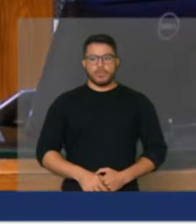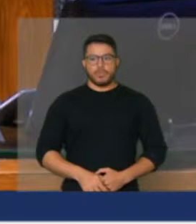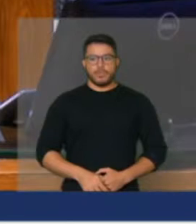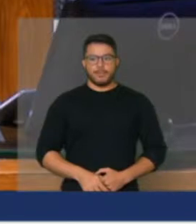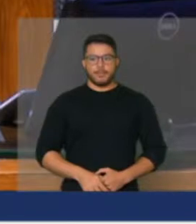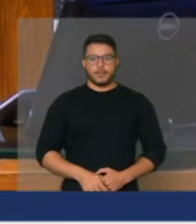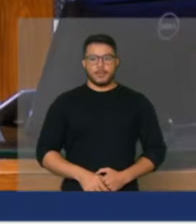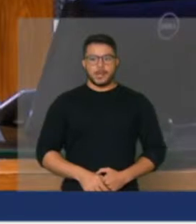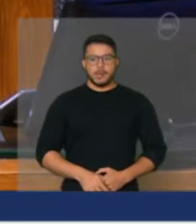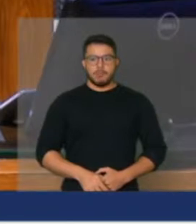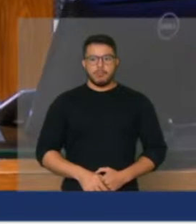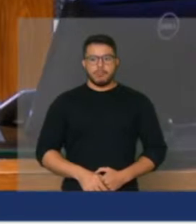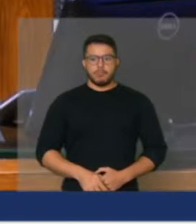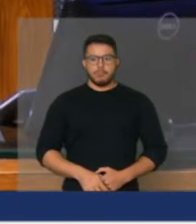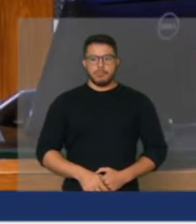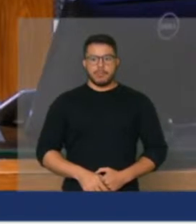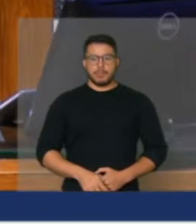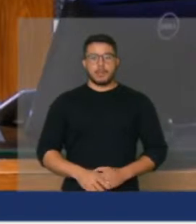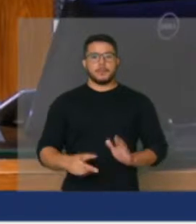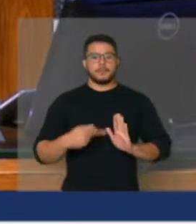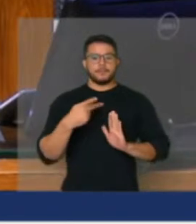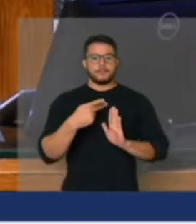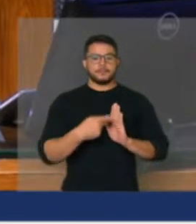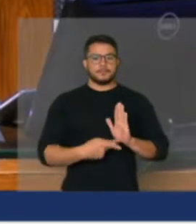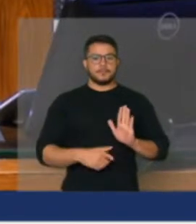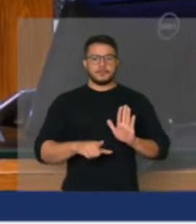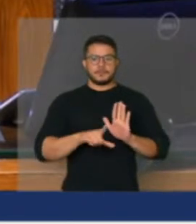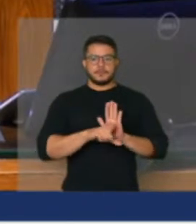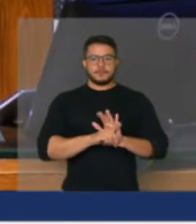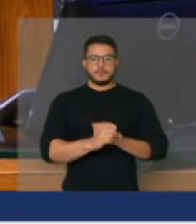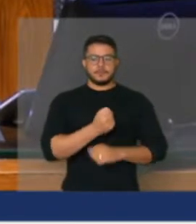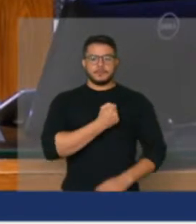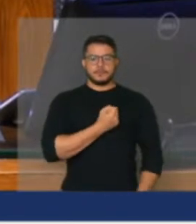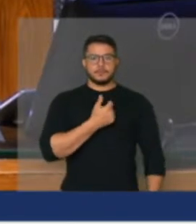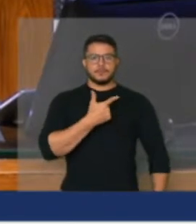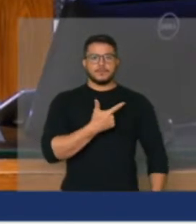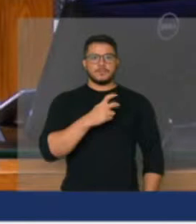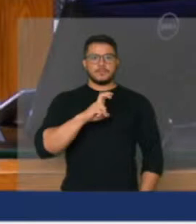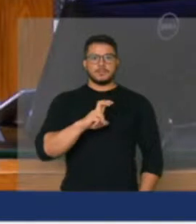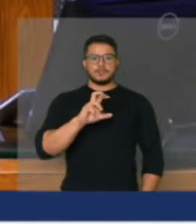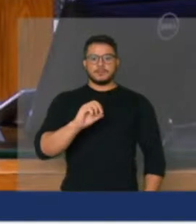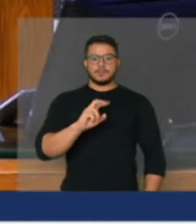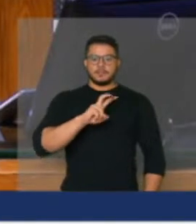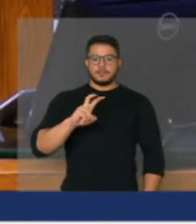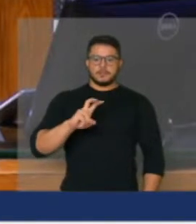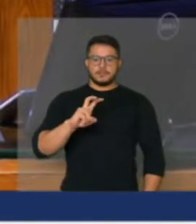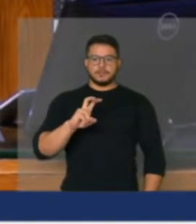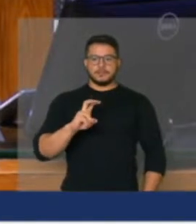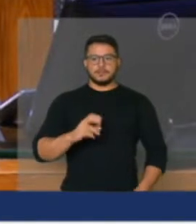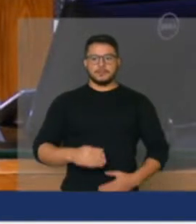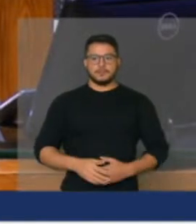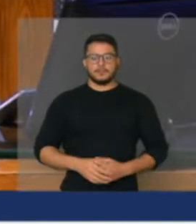PRAF PROJETO DE LEI N° 2505/2021, DO SENHOR ROBERTO LUCENA, CONTINUAÇÃO DA VOTAÇÃO EM TURNO ÚNICO DAS EMENDAS DO SF AO PROJETO DE